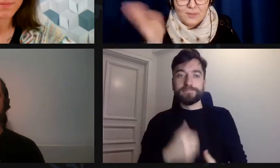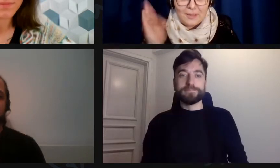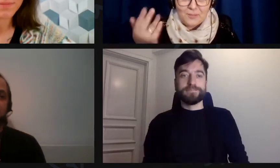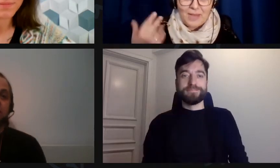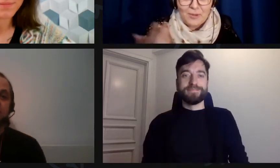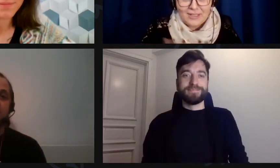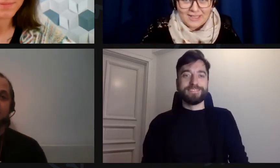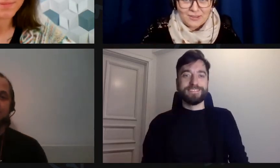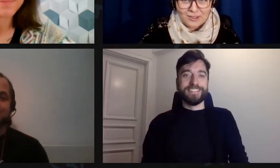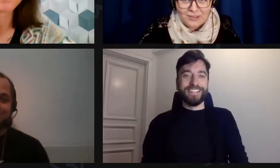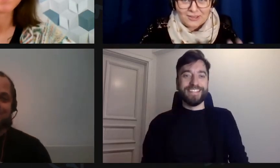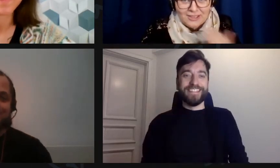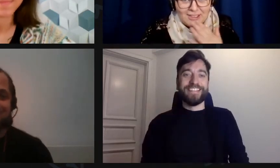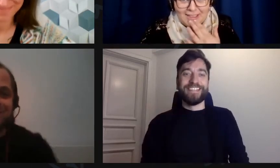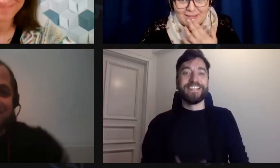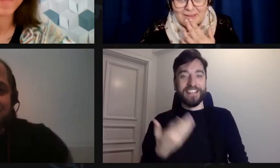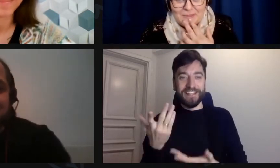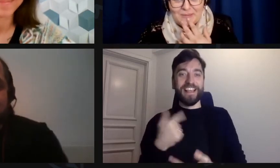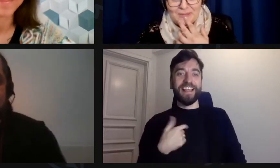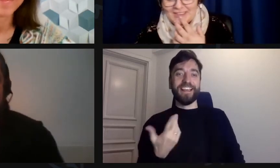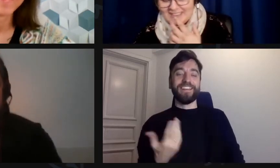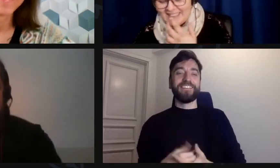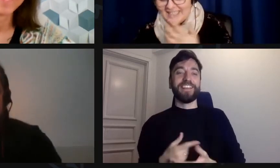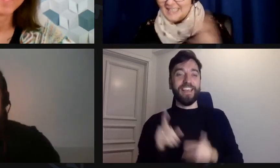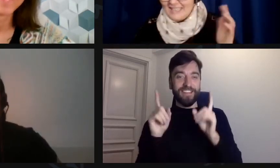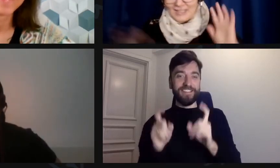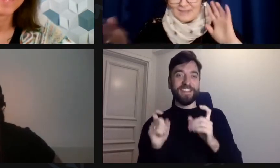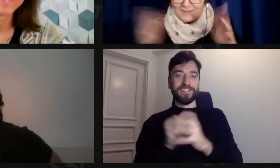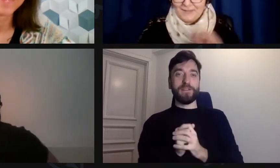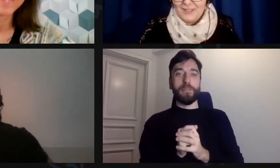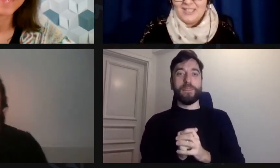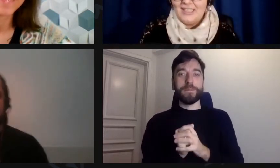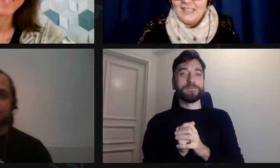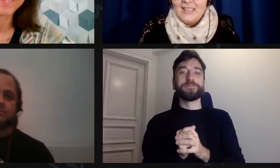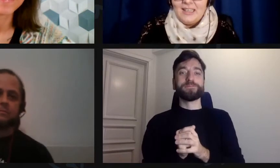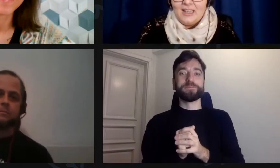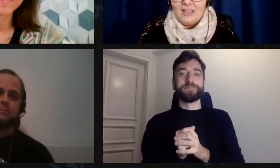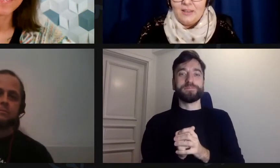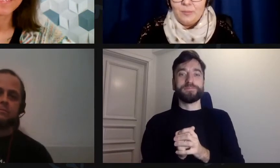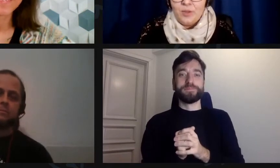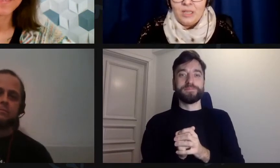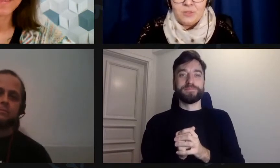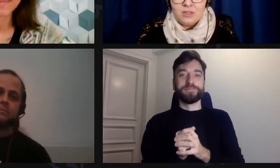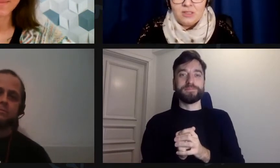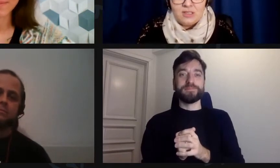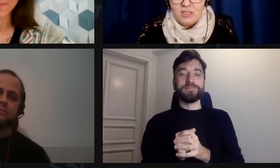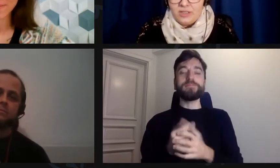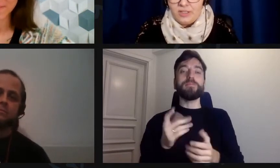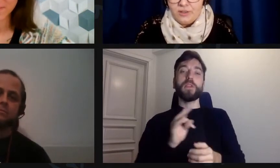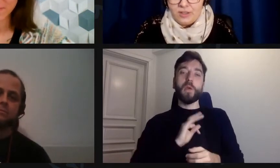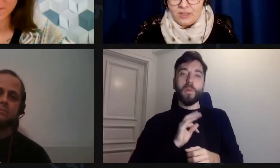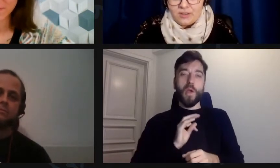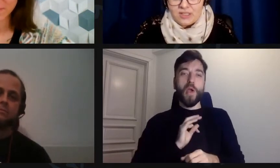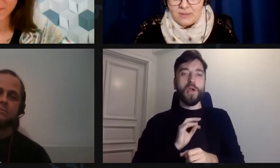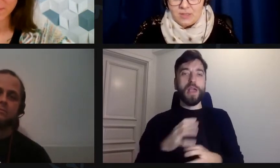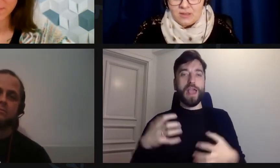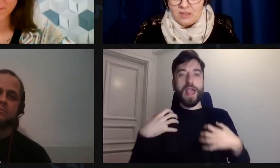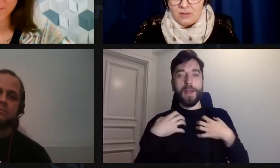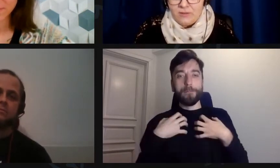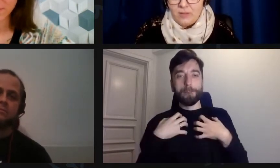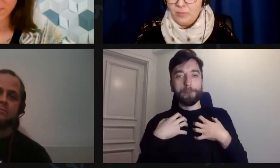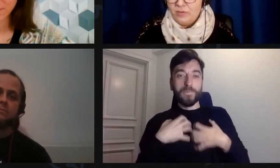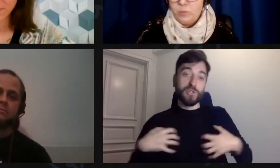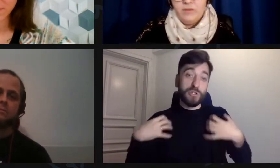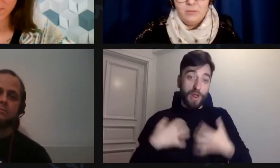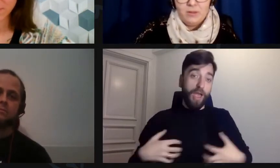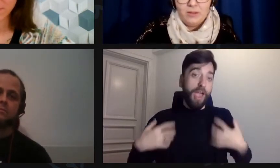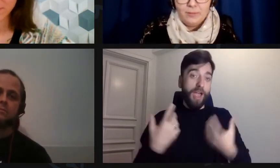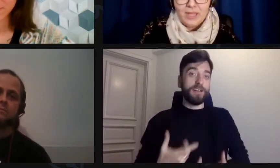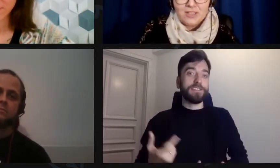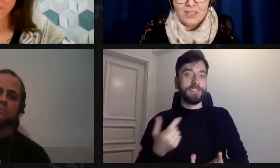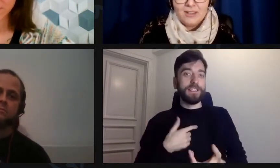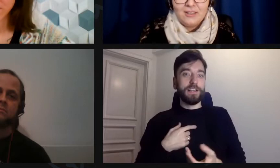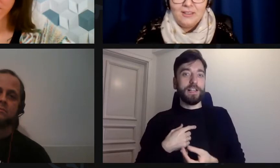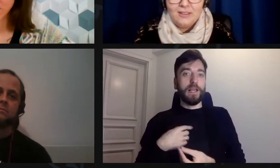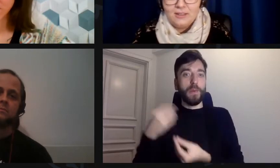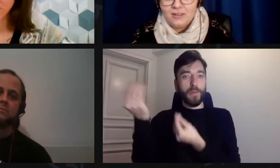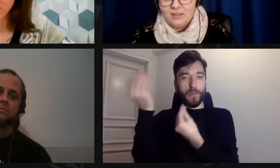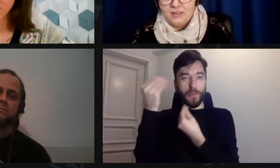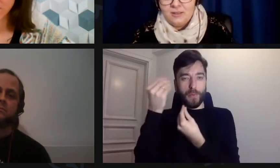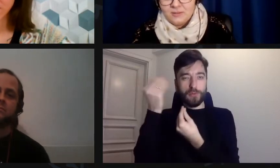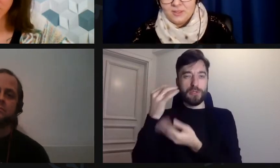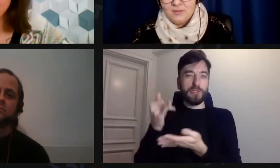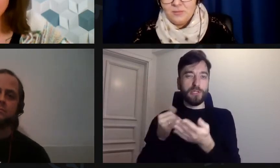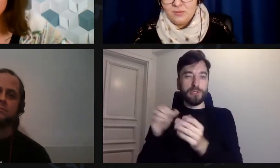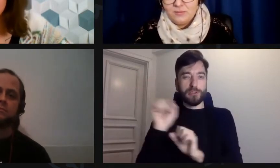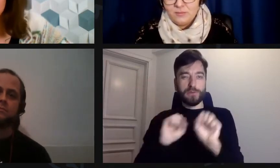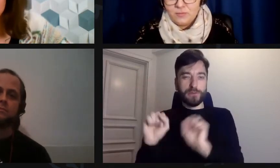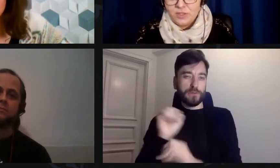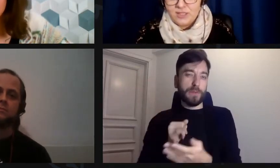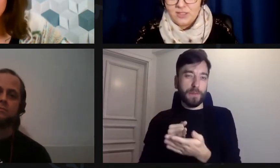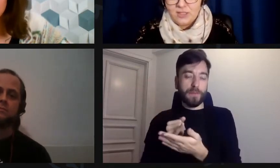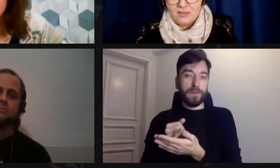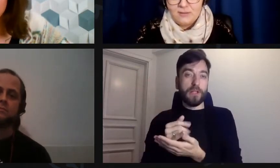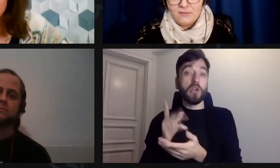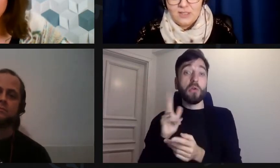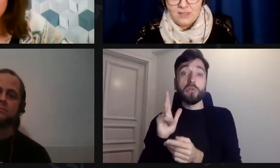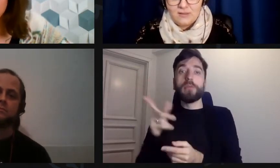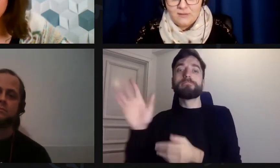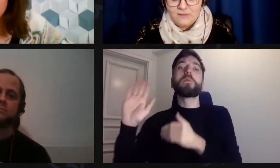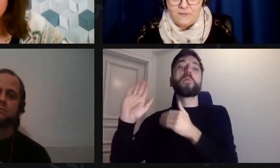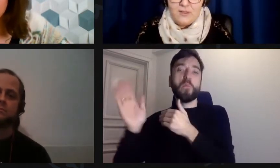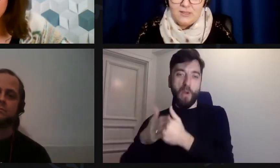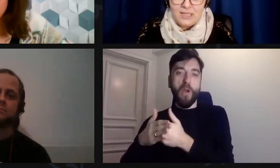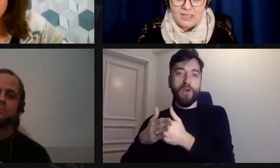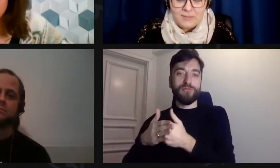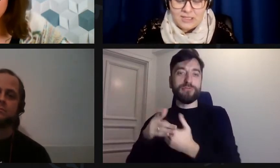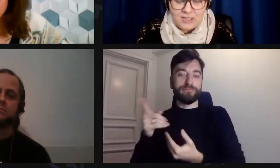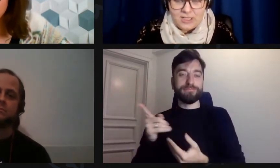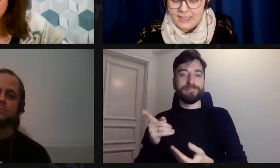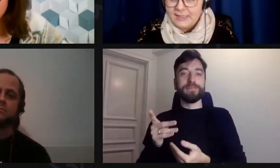Katarzyna – Moja przygoda zaczęła się od tego, że sama trenowałam pod wpływem męża i częstszych wizyt w Sali gimnastycznej,